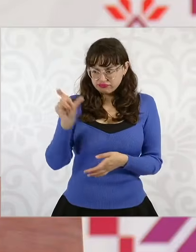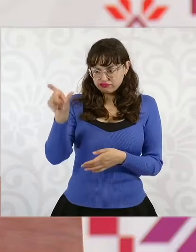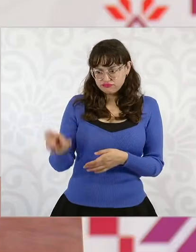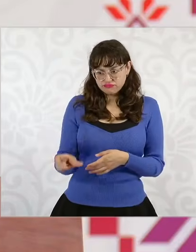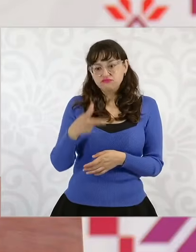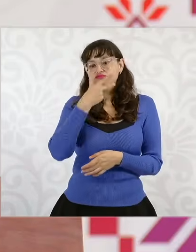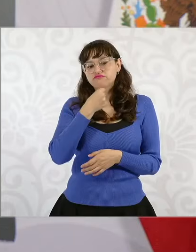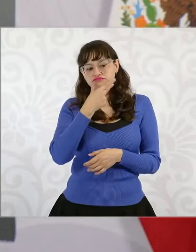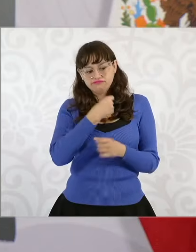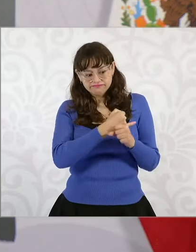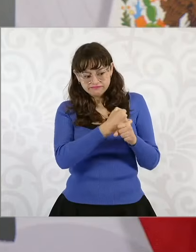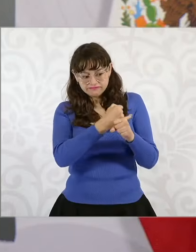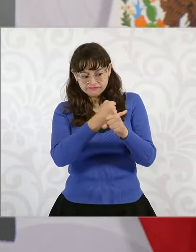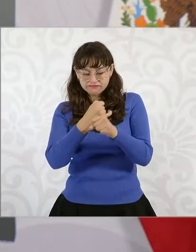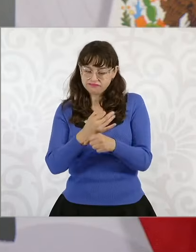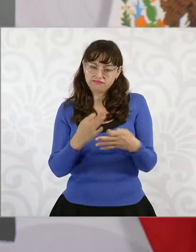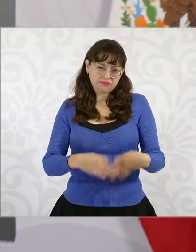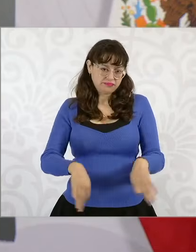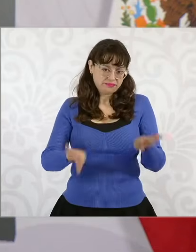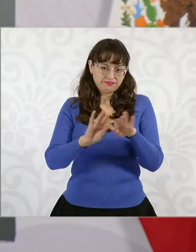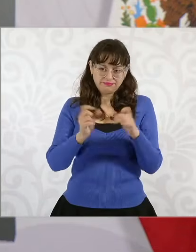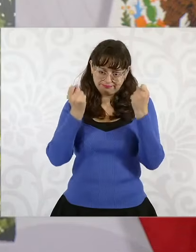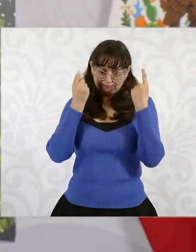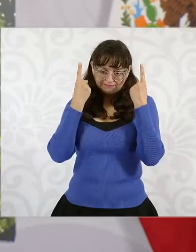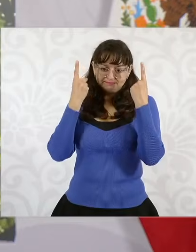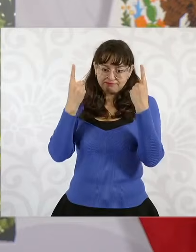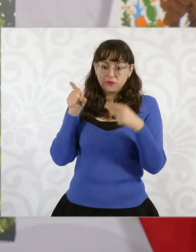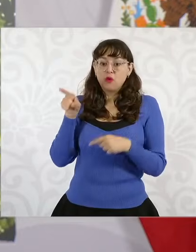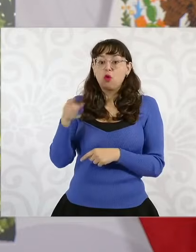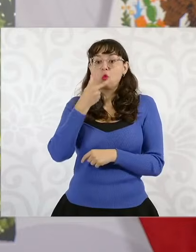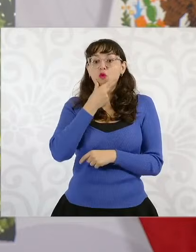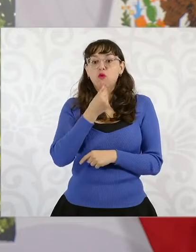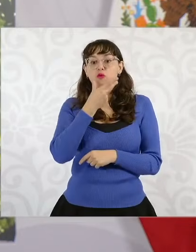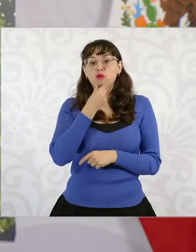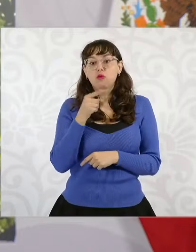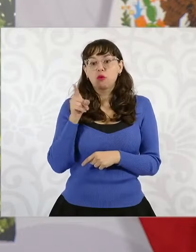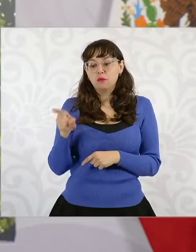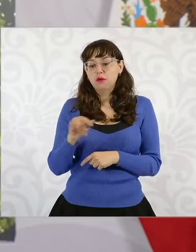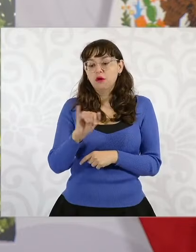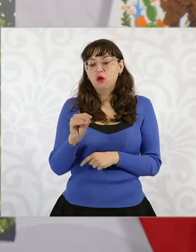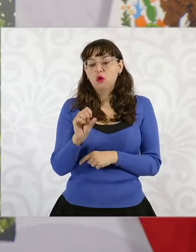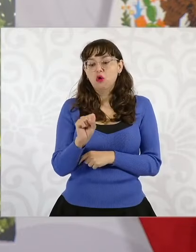originalidad de las piezas arqueológicas, que en este caso es el arqueólogo Josué Losada del